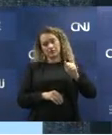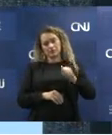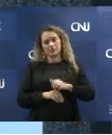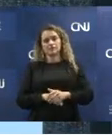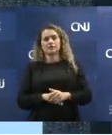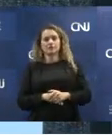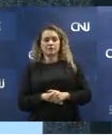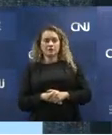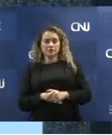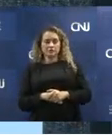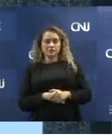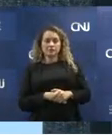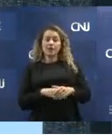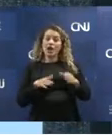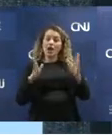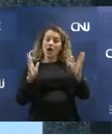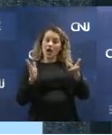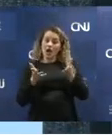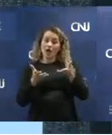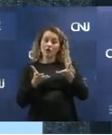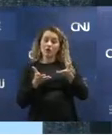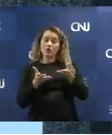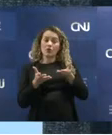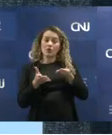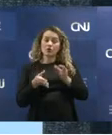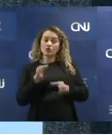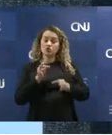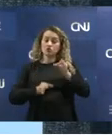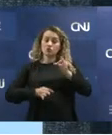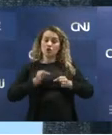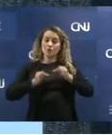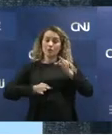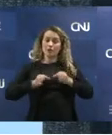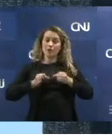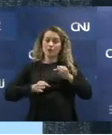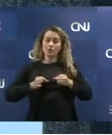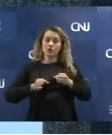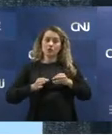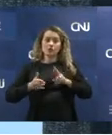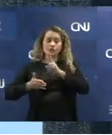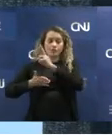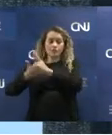agora chamo a julgamento da relatoria do conselheiro Márcio Luiz Freitas